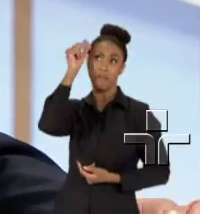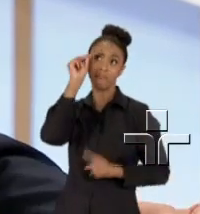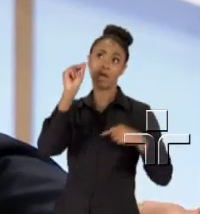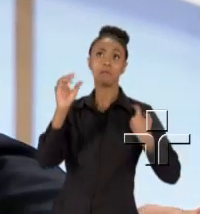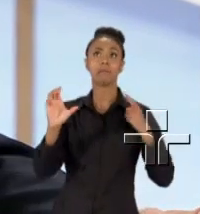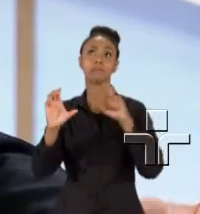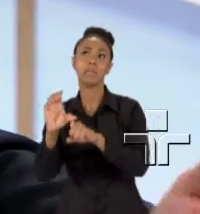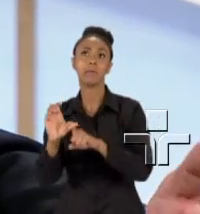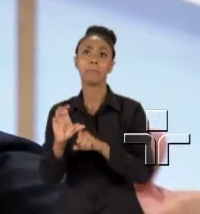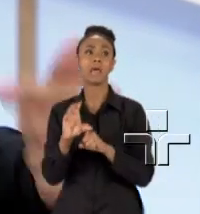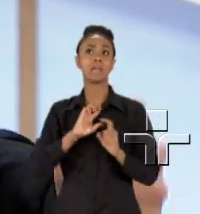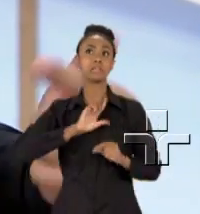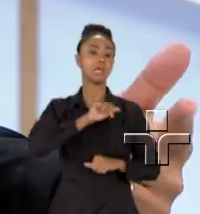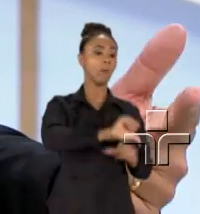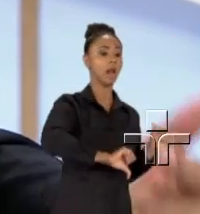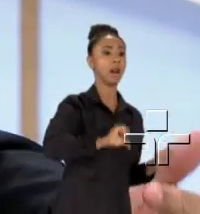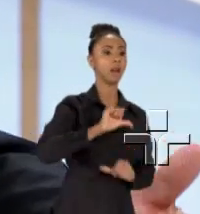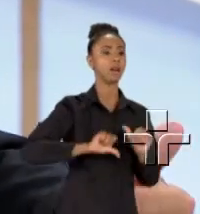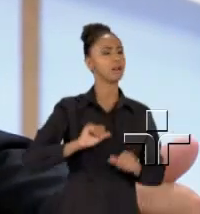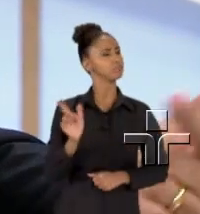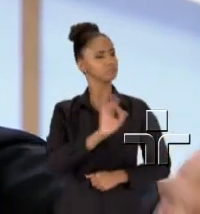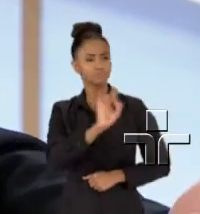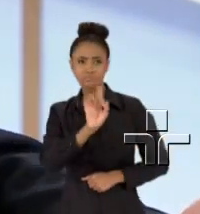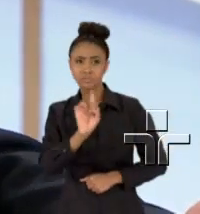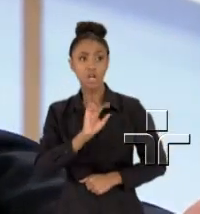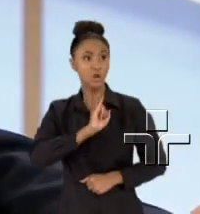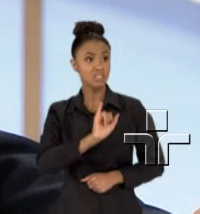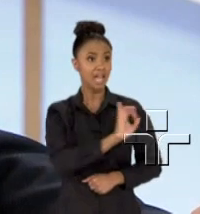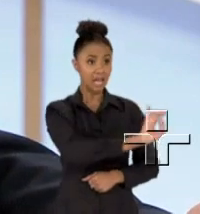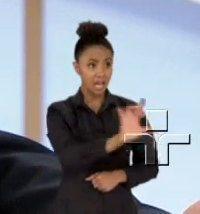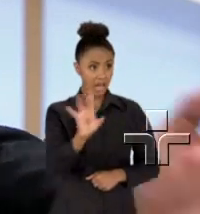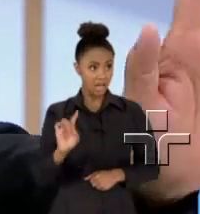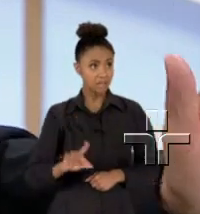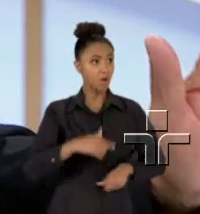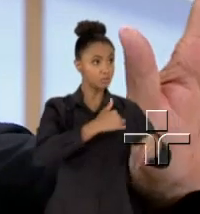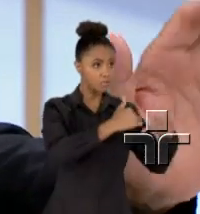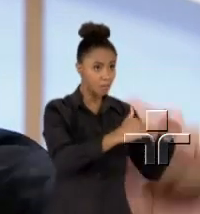Eu acho que se a gente fizesse, cada um um pouquinho já...